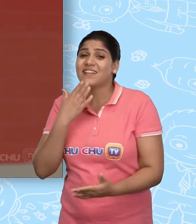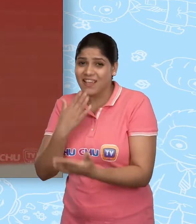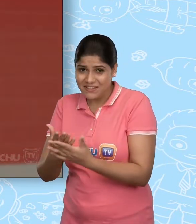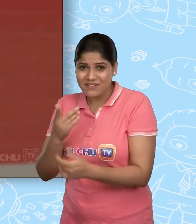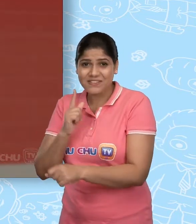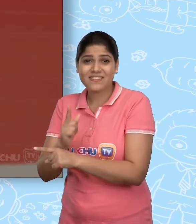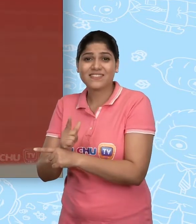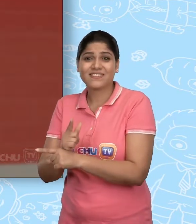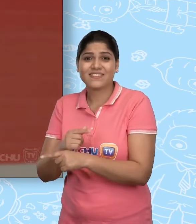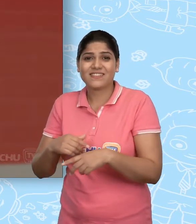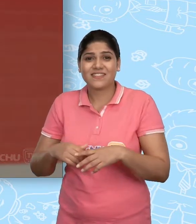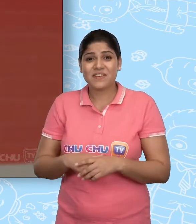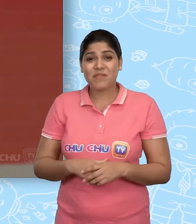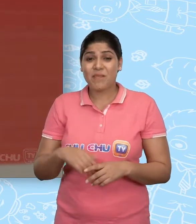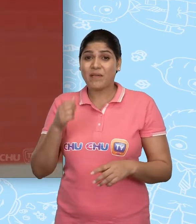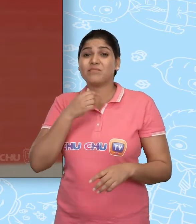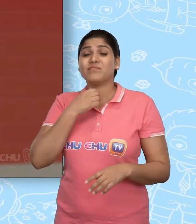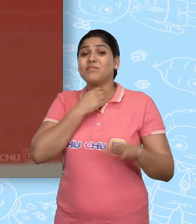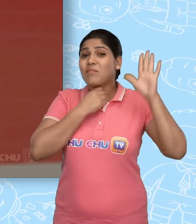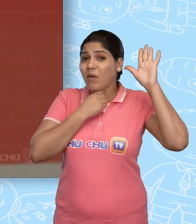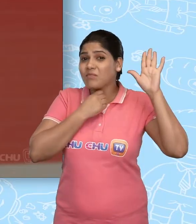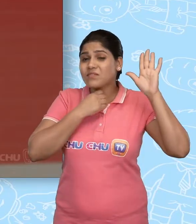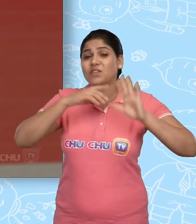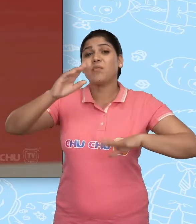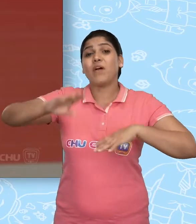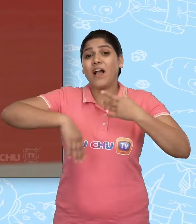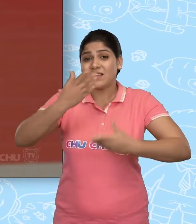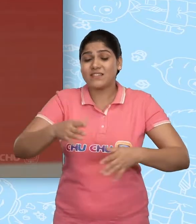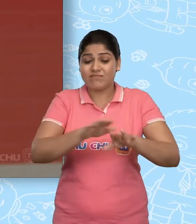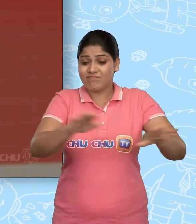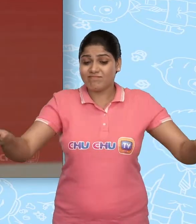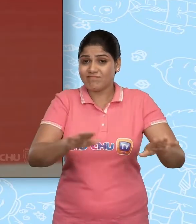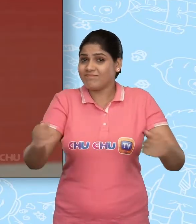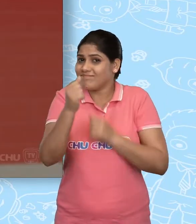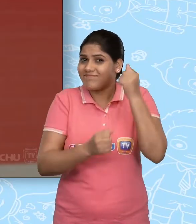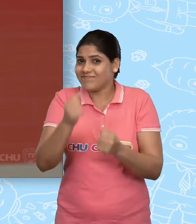शुक्रिया Miss Dorothy। मै वादा करता हुं कि मै अब से होलवे मे नहीं दौडूंगा।